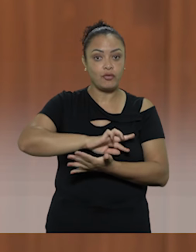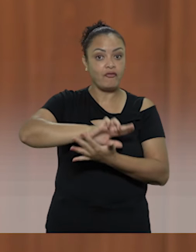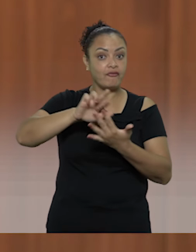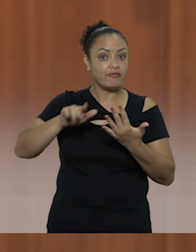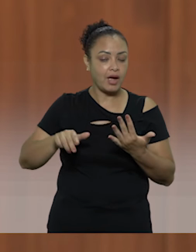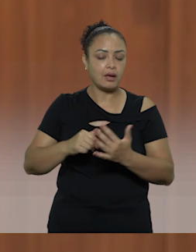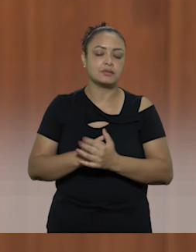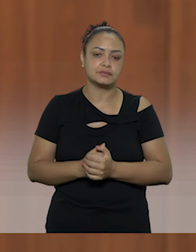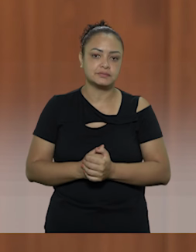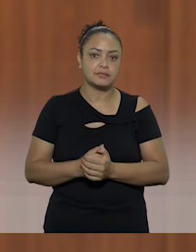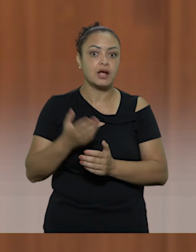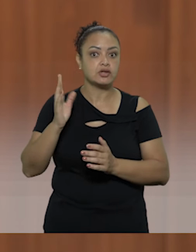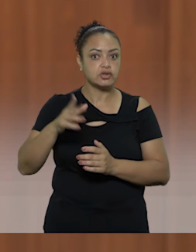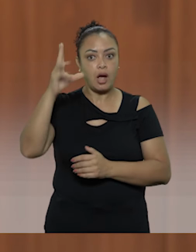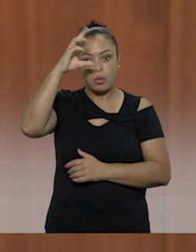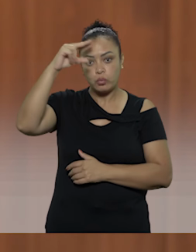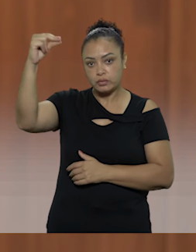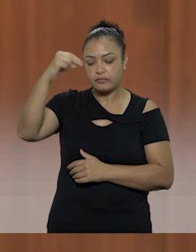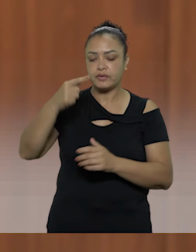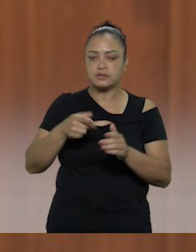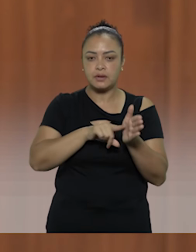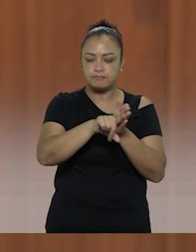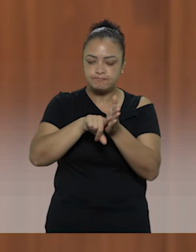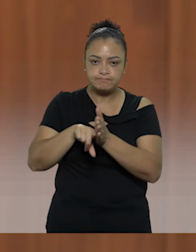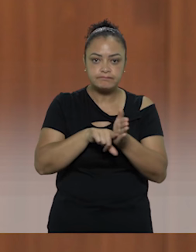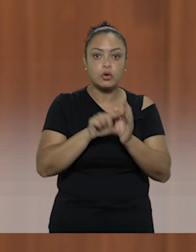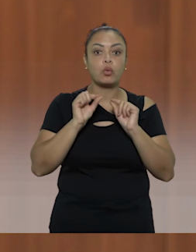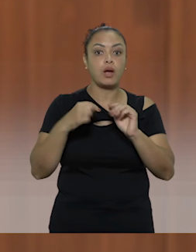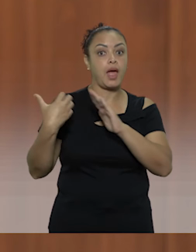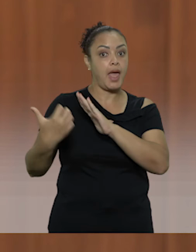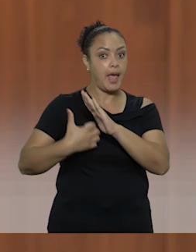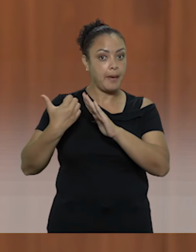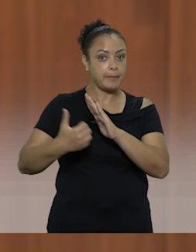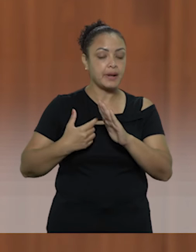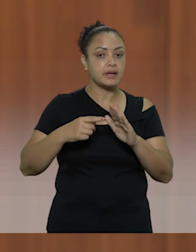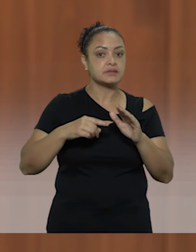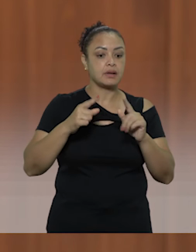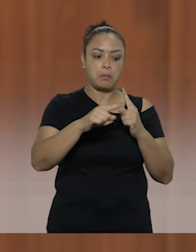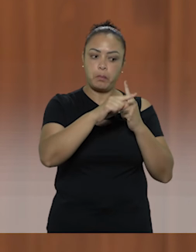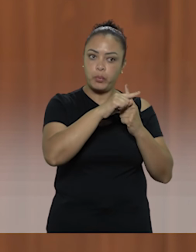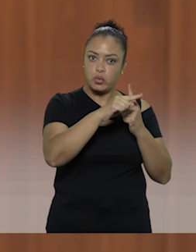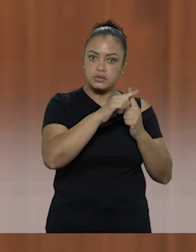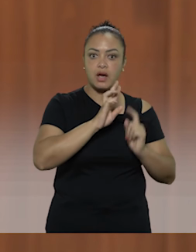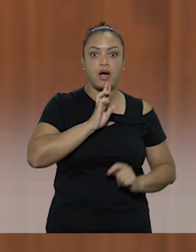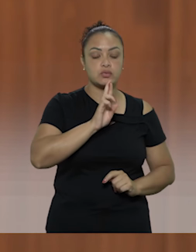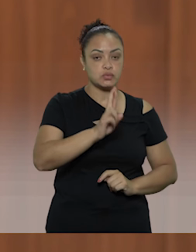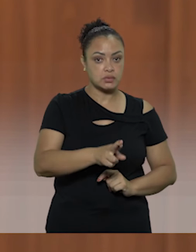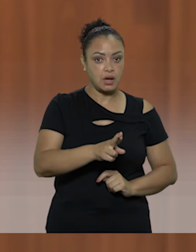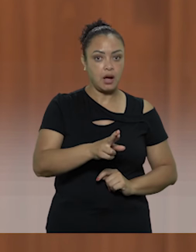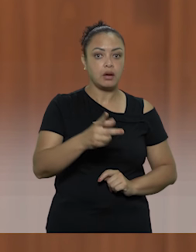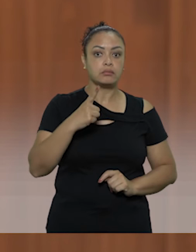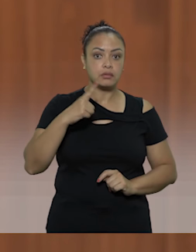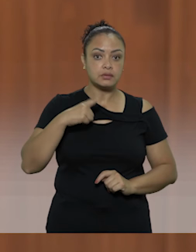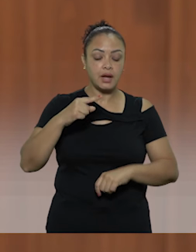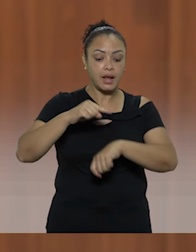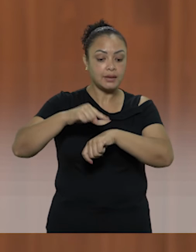Vários estudos acadêmicos demonstram que empresas que apresentam tendências positivas de resultados, tendem a durar por mais tempo.